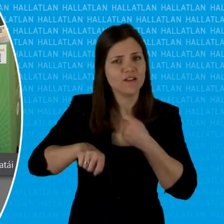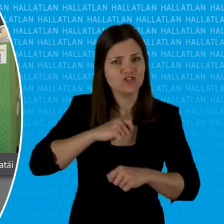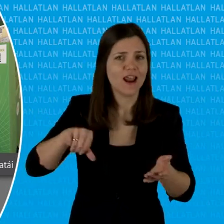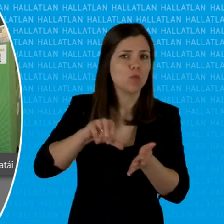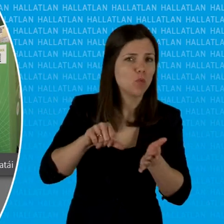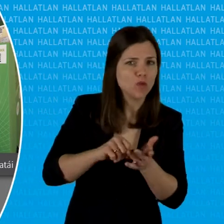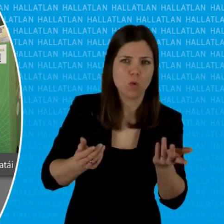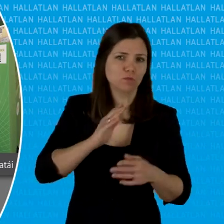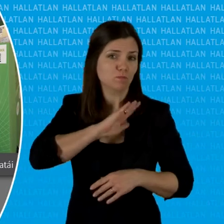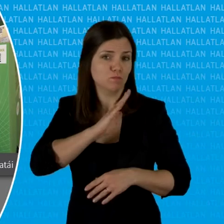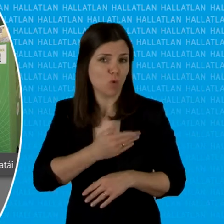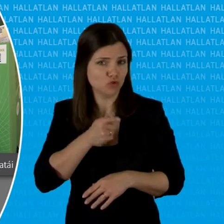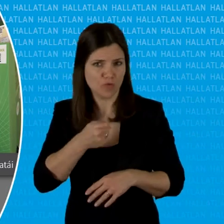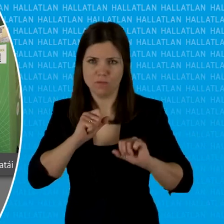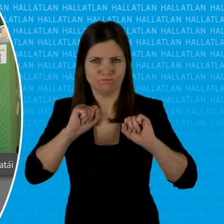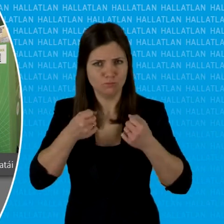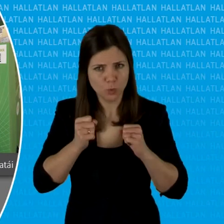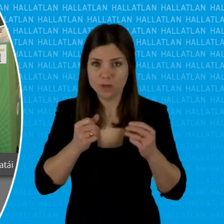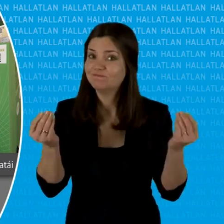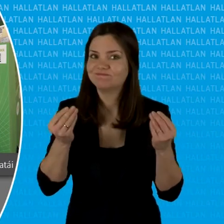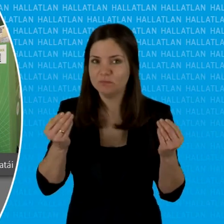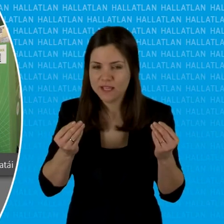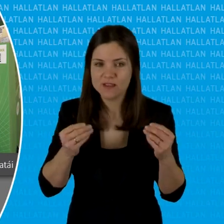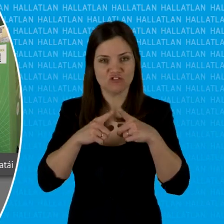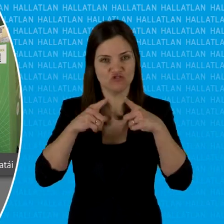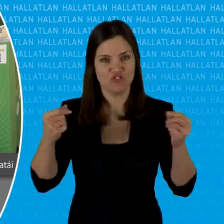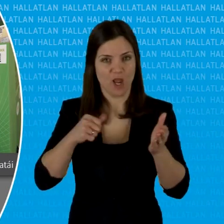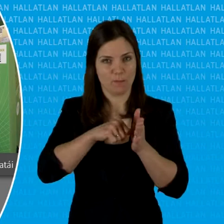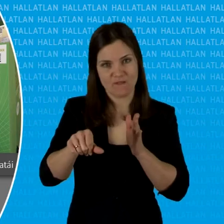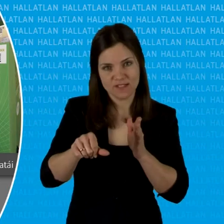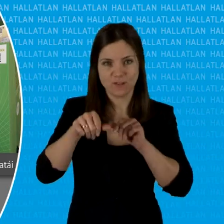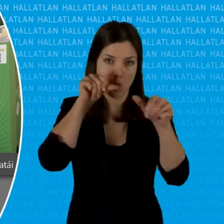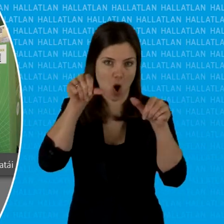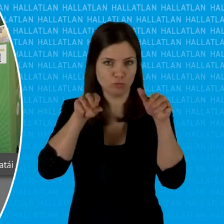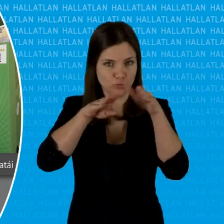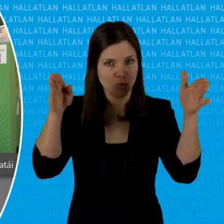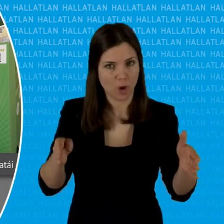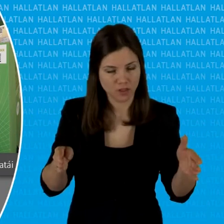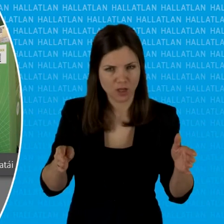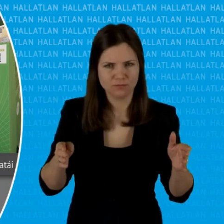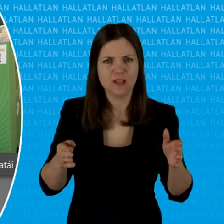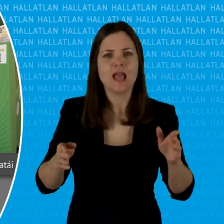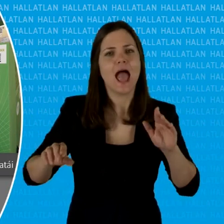bevásárlóközpontokban, postákon működnek a csekkbefizető automaták.